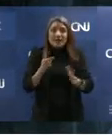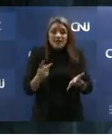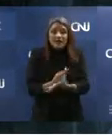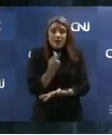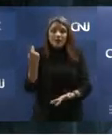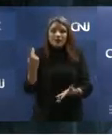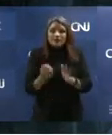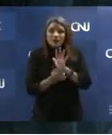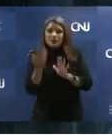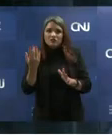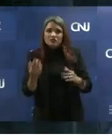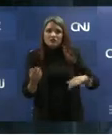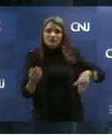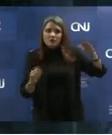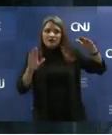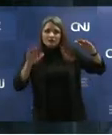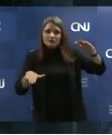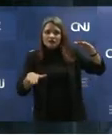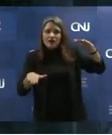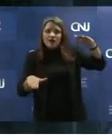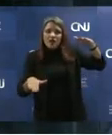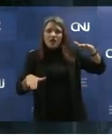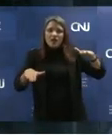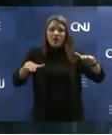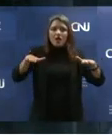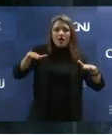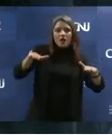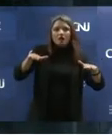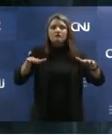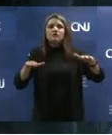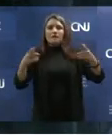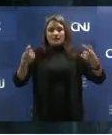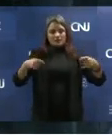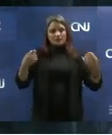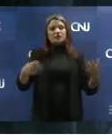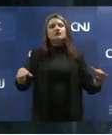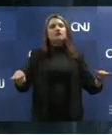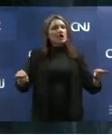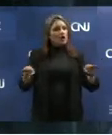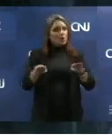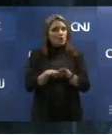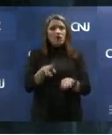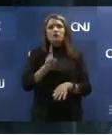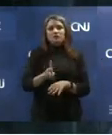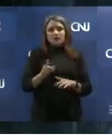se privilegia entre aspas, uma das categorias, fazendo sempre a alternância e de modo sucessivo.